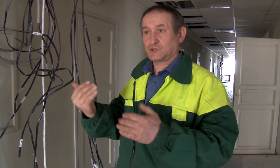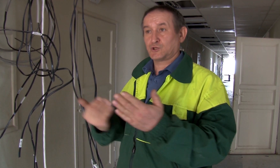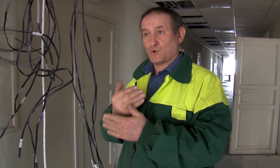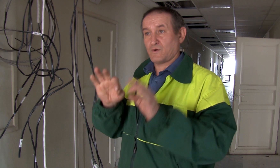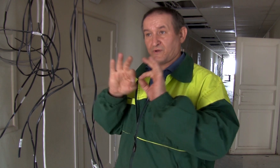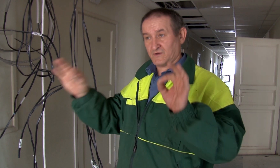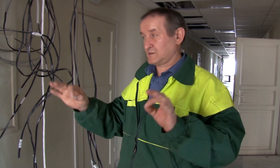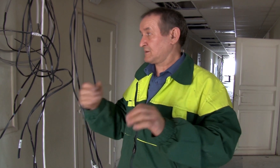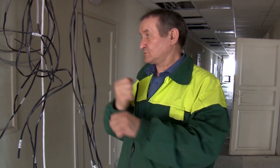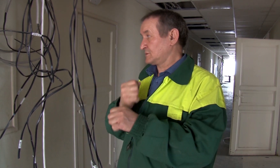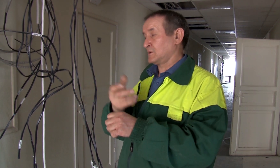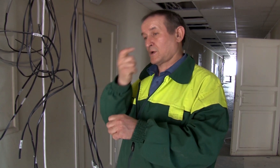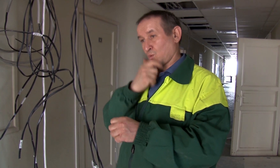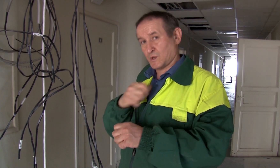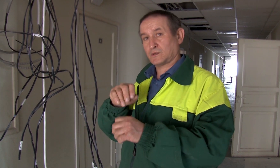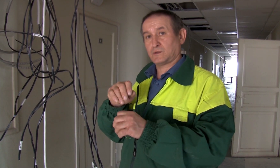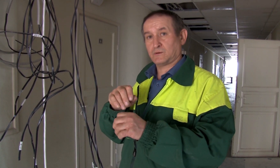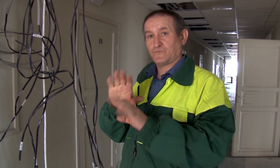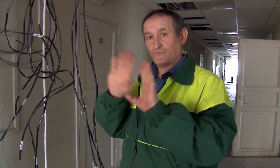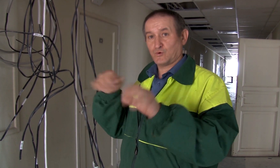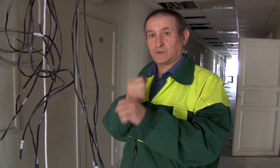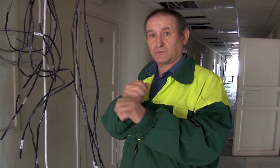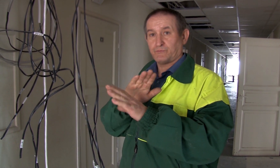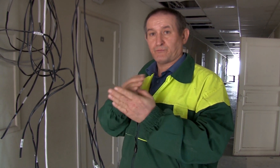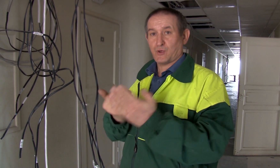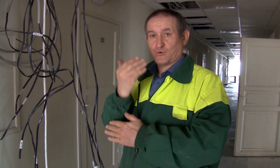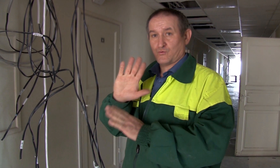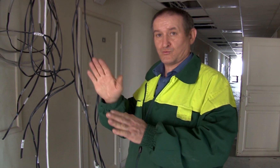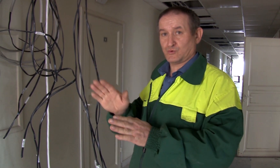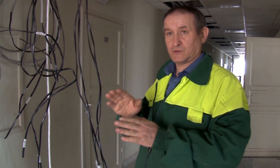Меняем на новые провода, делаем аккуратно. Делаем всё по современным требованиям.